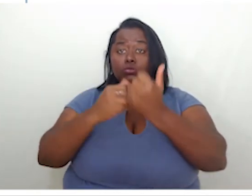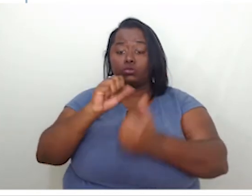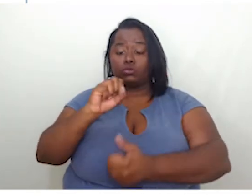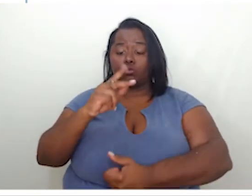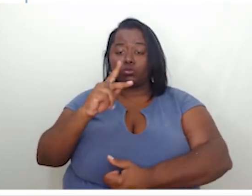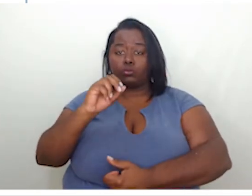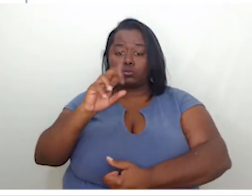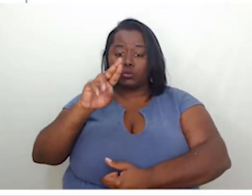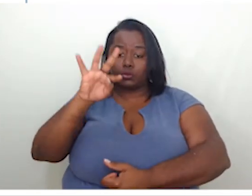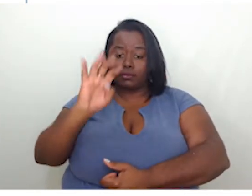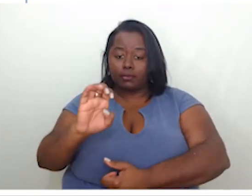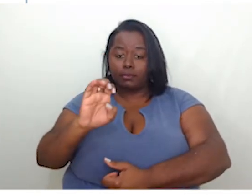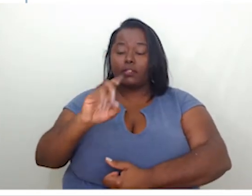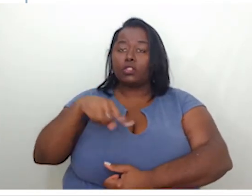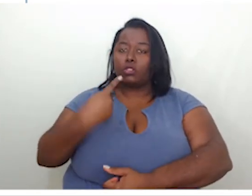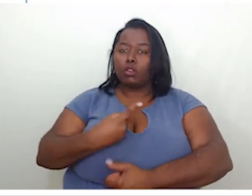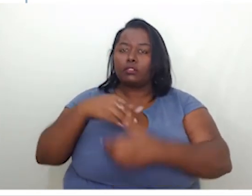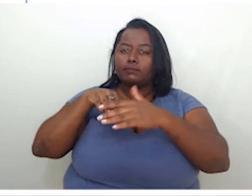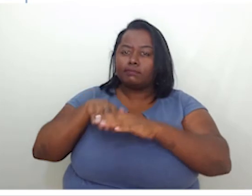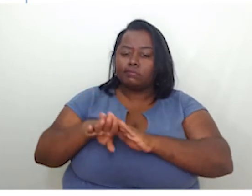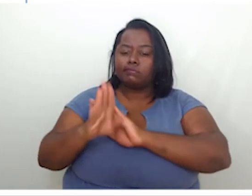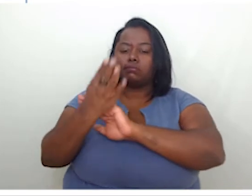para el aprendizaje entre pares en nuestro estudio.